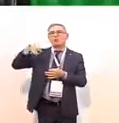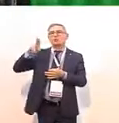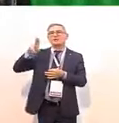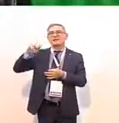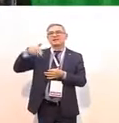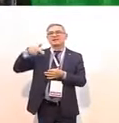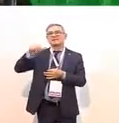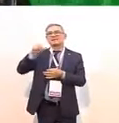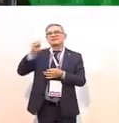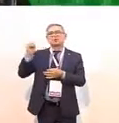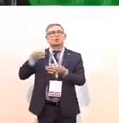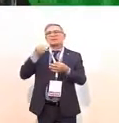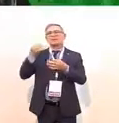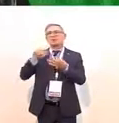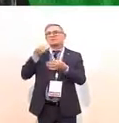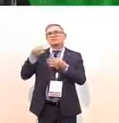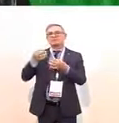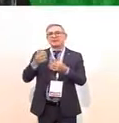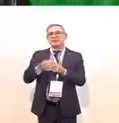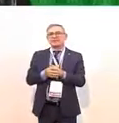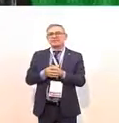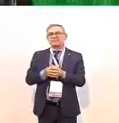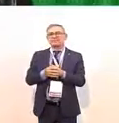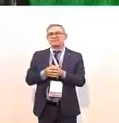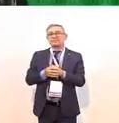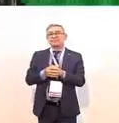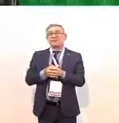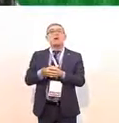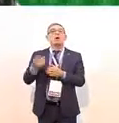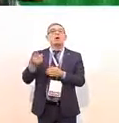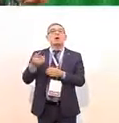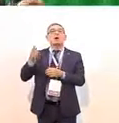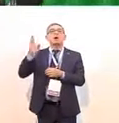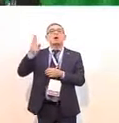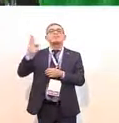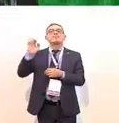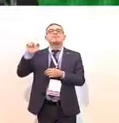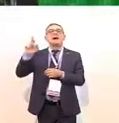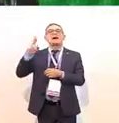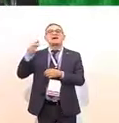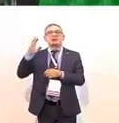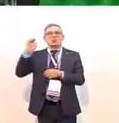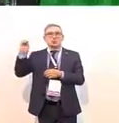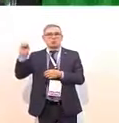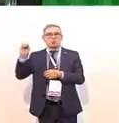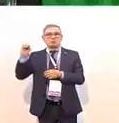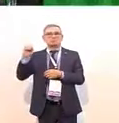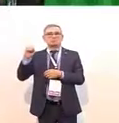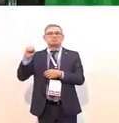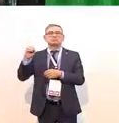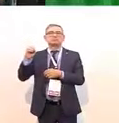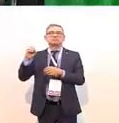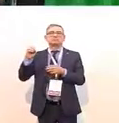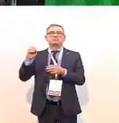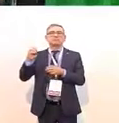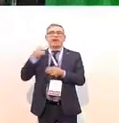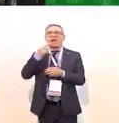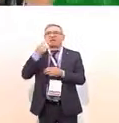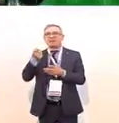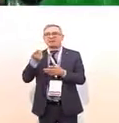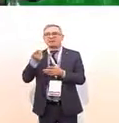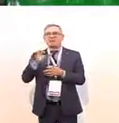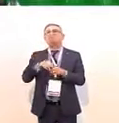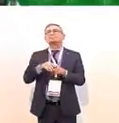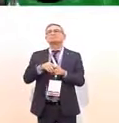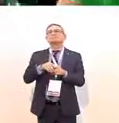un bellissimo brano di Alessandro Baricco, in Novecento, ripreso in un film, “La leggenda